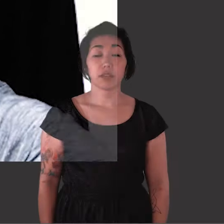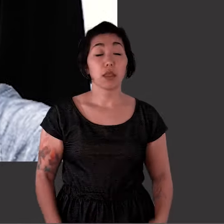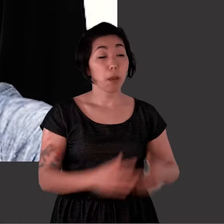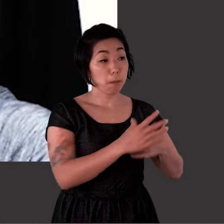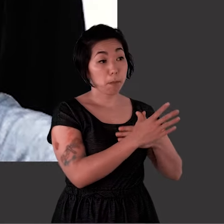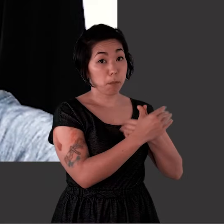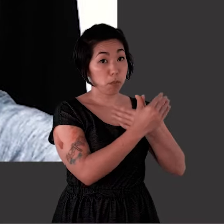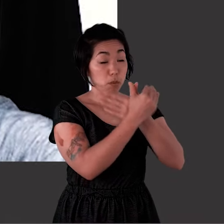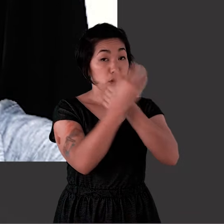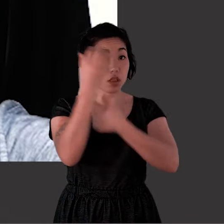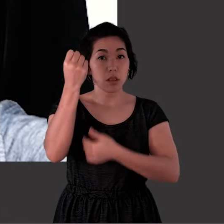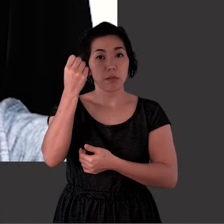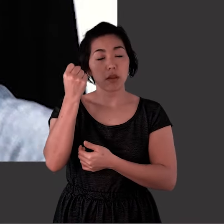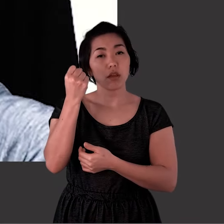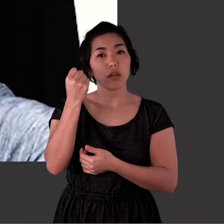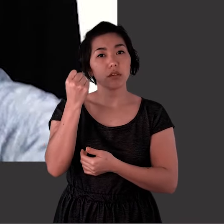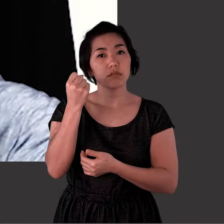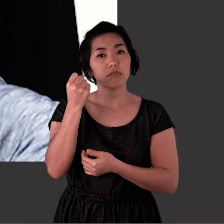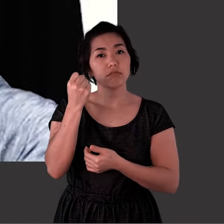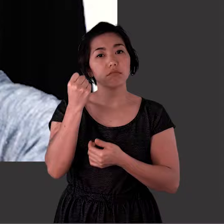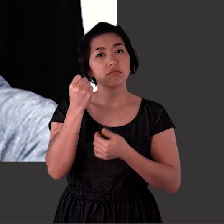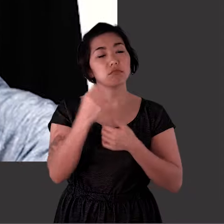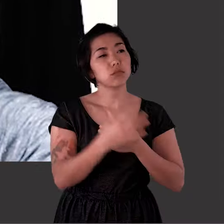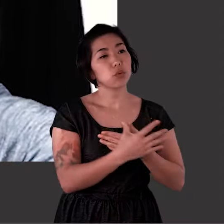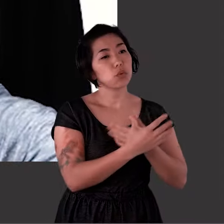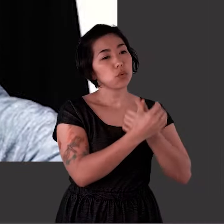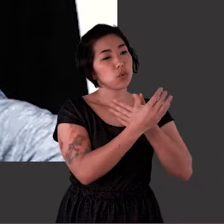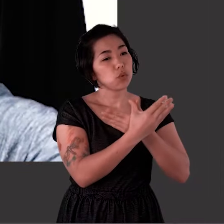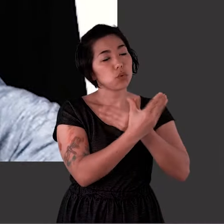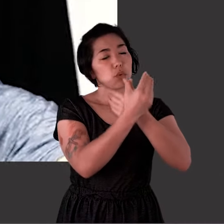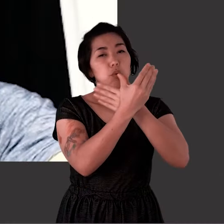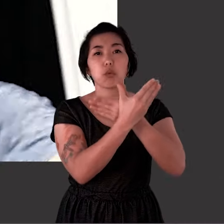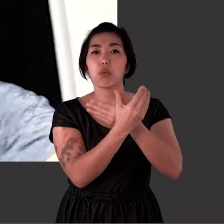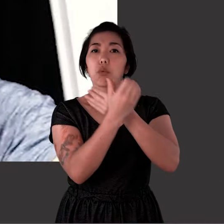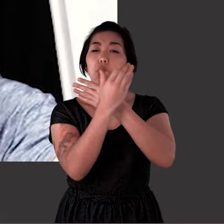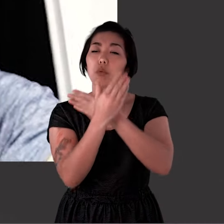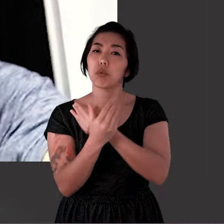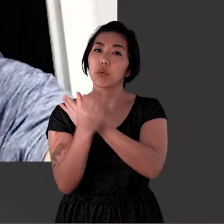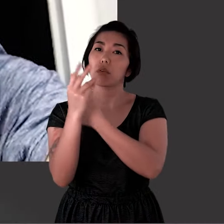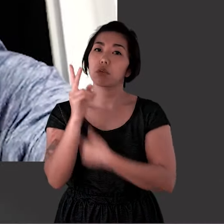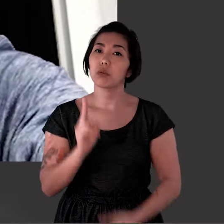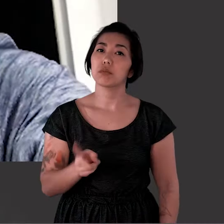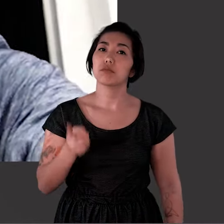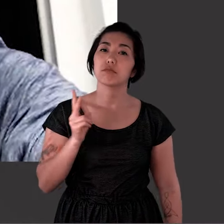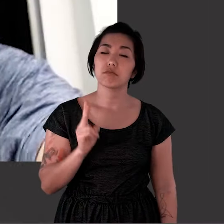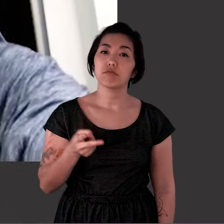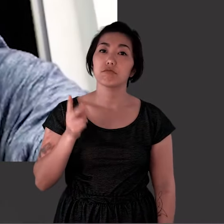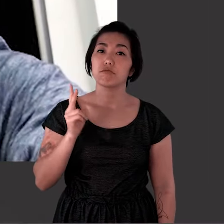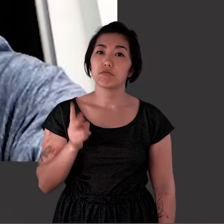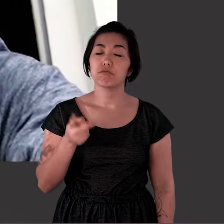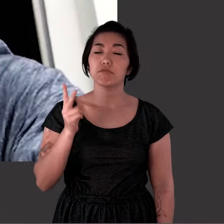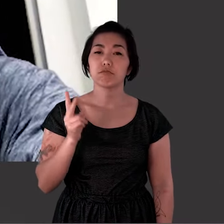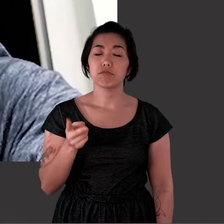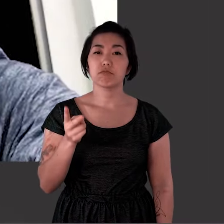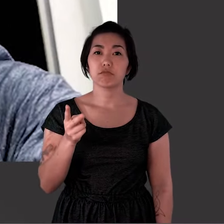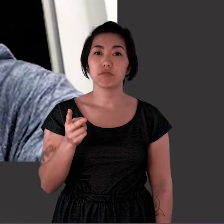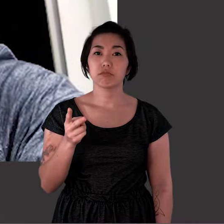Já a borboleta branca continuou seguindo o seu caminho livre e feliz.